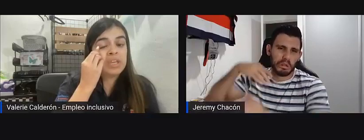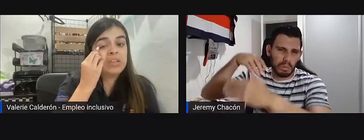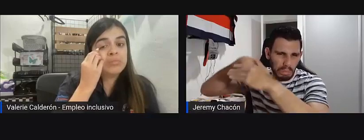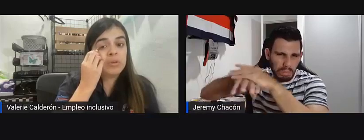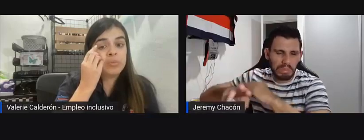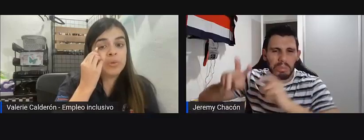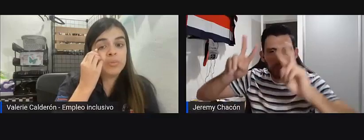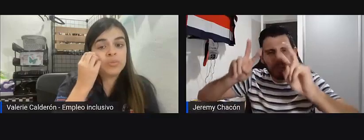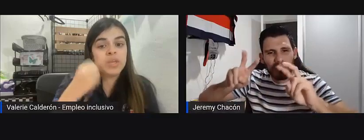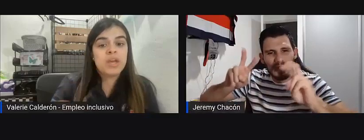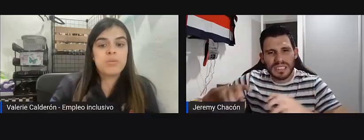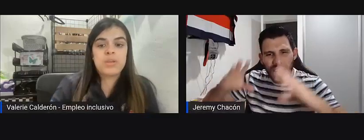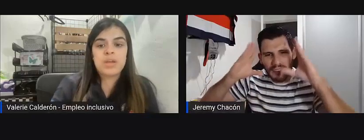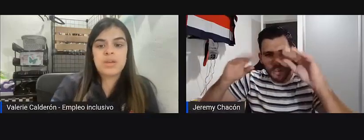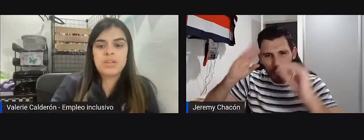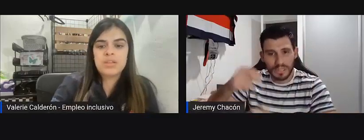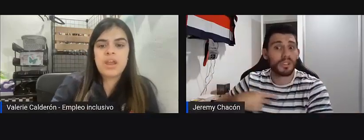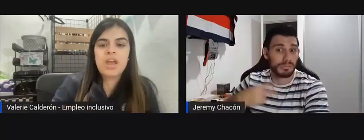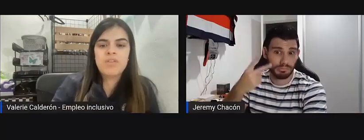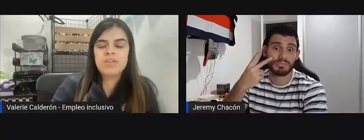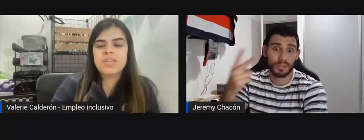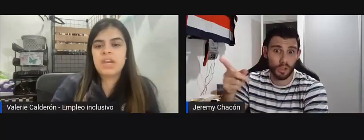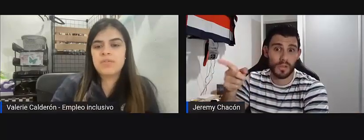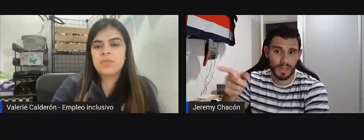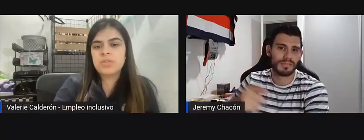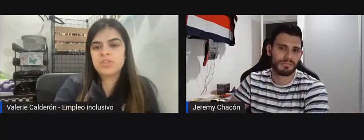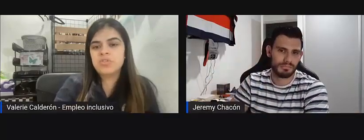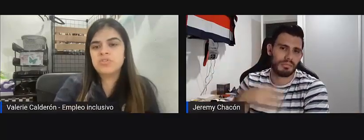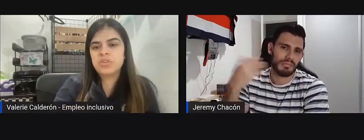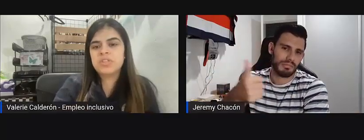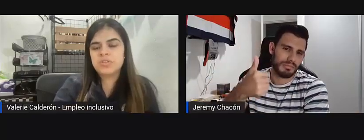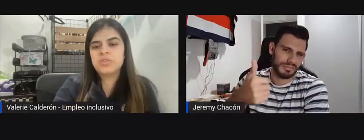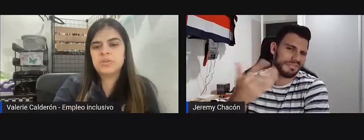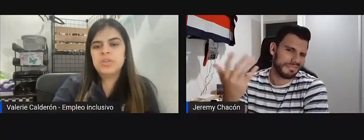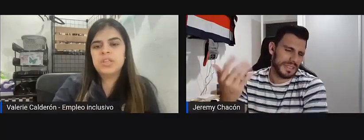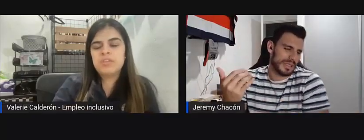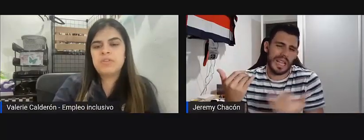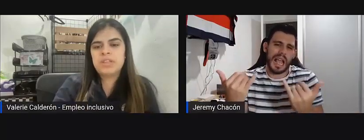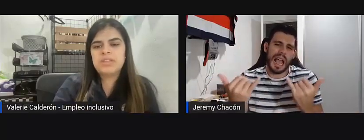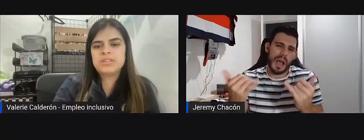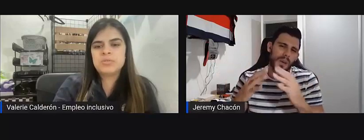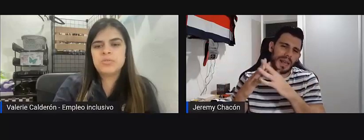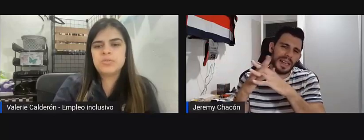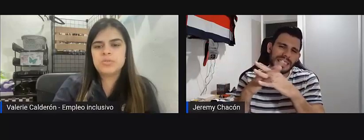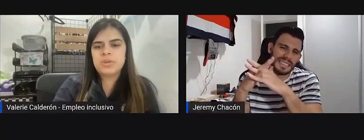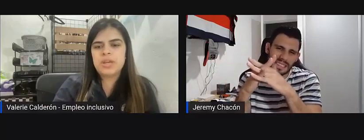tiene lo pueden buscar verdad entrar revisar la información yo he visto diferentes cursos verdad